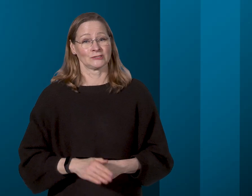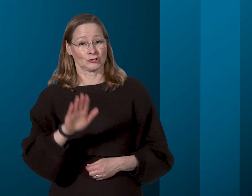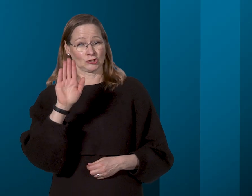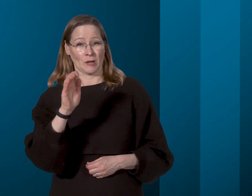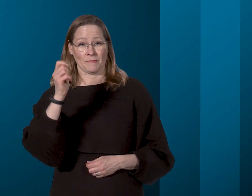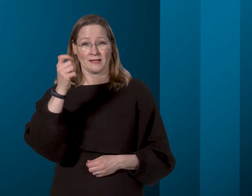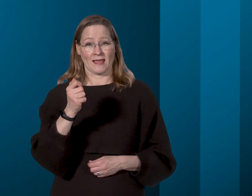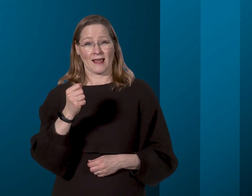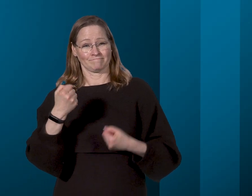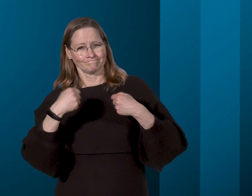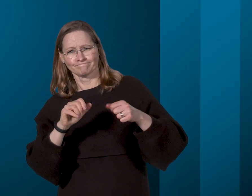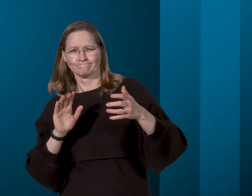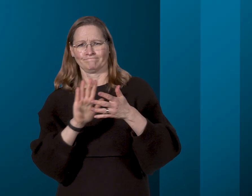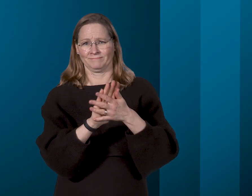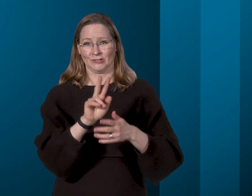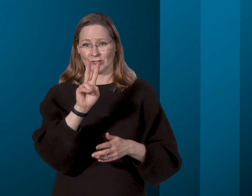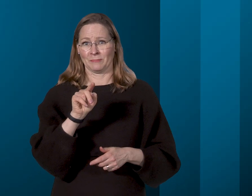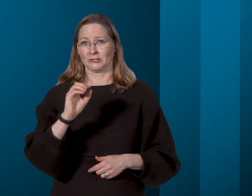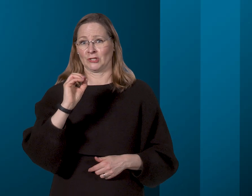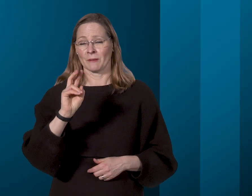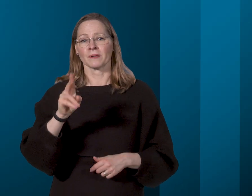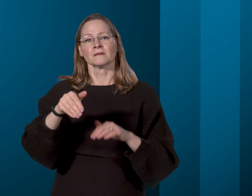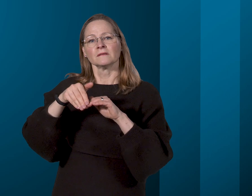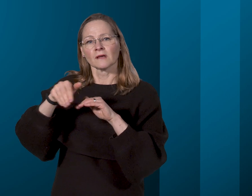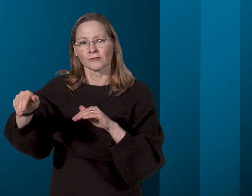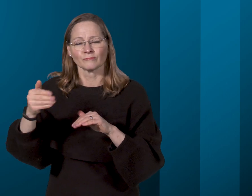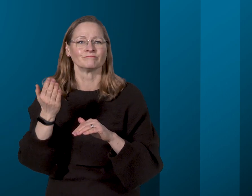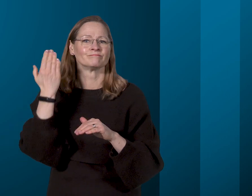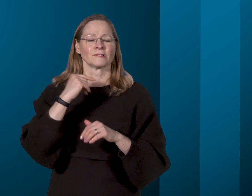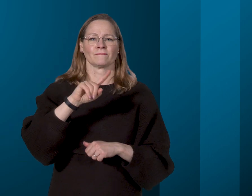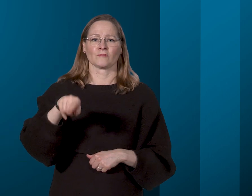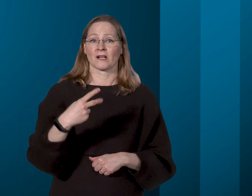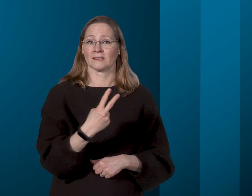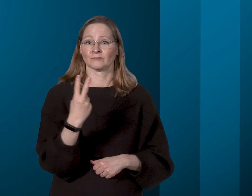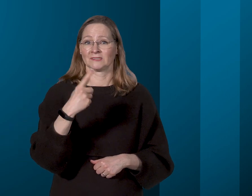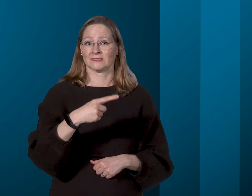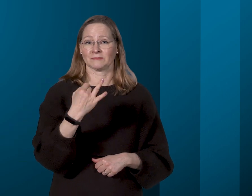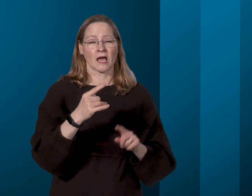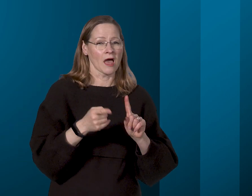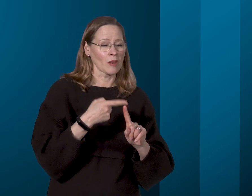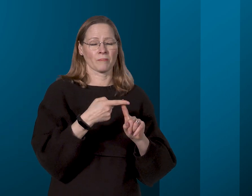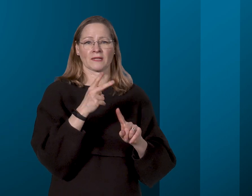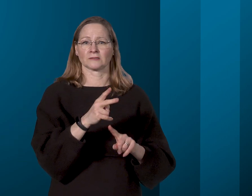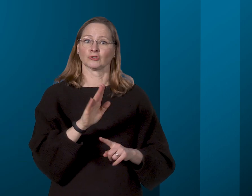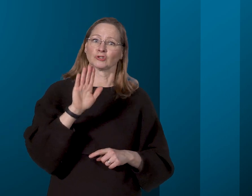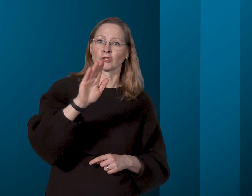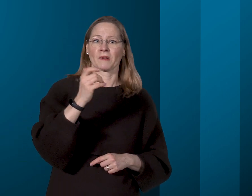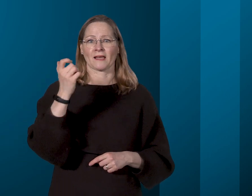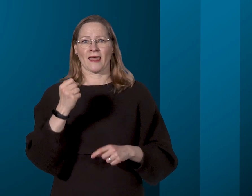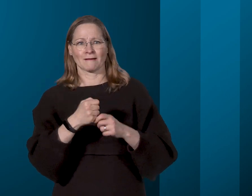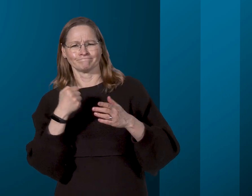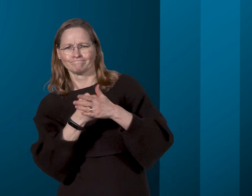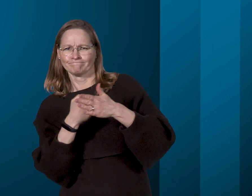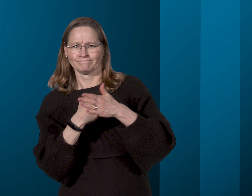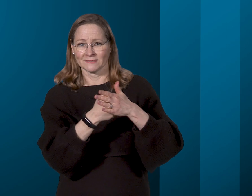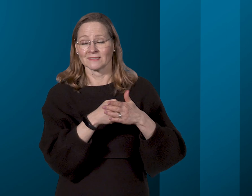StopKela-liike 2.0 on jatkumoa vuoden 2017 alkuperäiselle StopKela-liikkelle, -